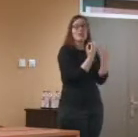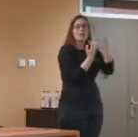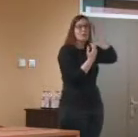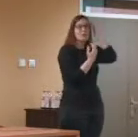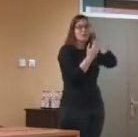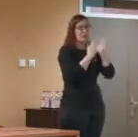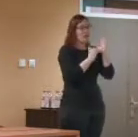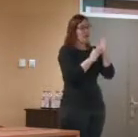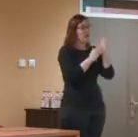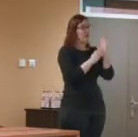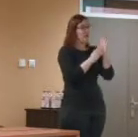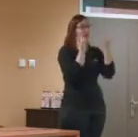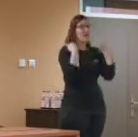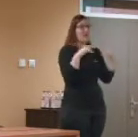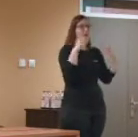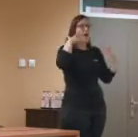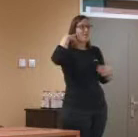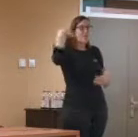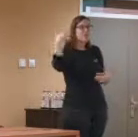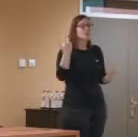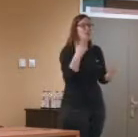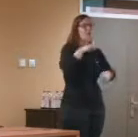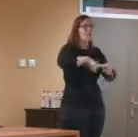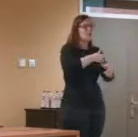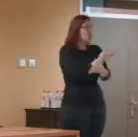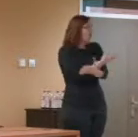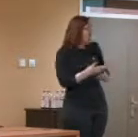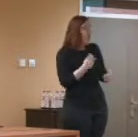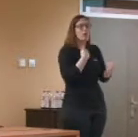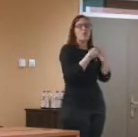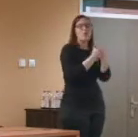está en el mapa, grades eventos, ¿por qué no ha de venir la Fórmula 1? Quien criticara esto,